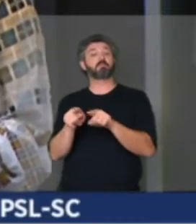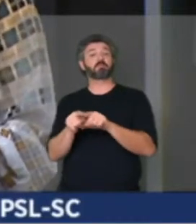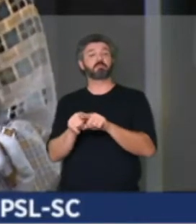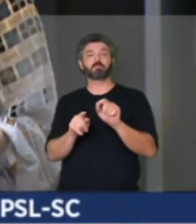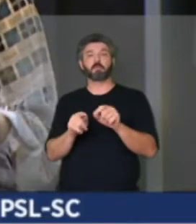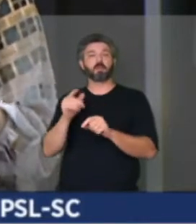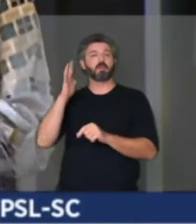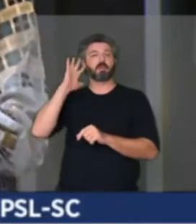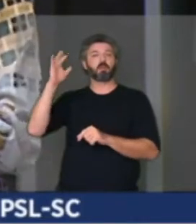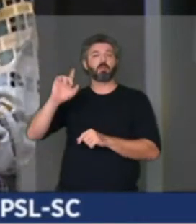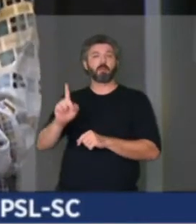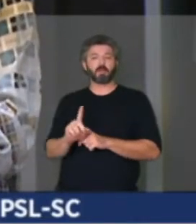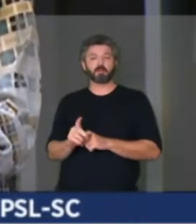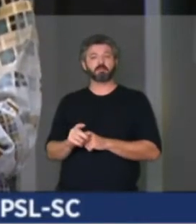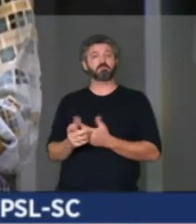ÂMBITO PRIVADO... PELO FATO DE ELE SER MINISTRO DA